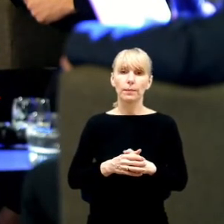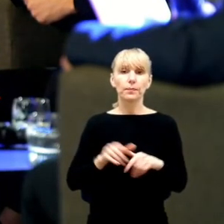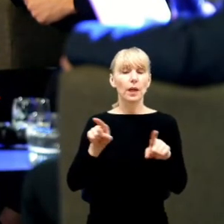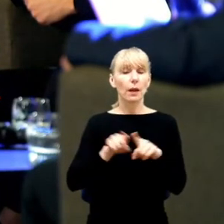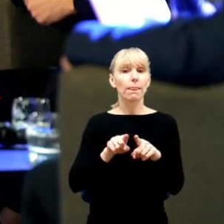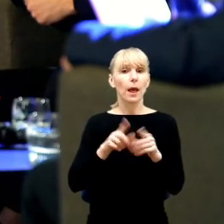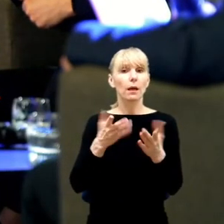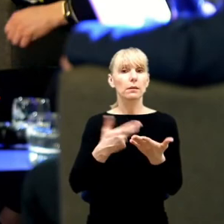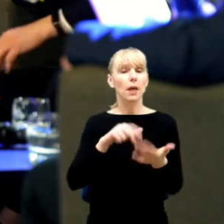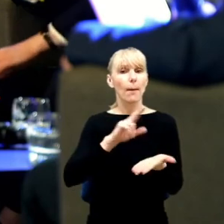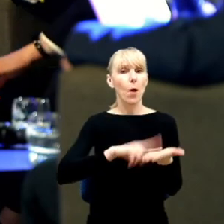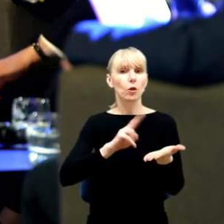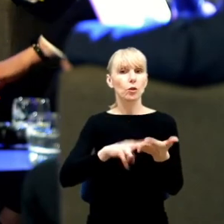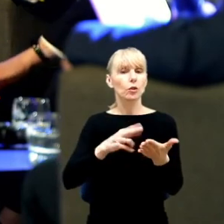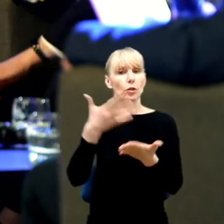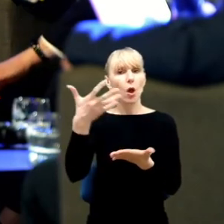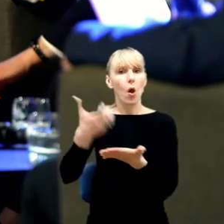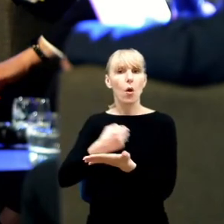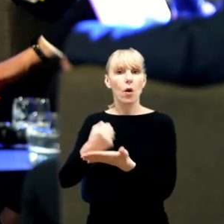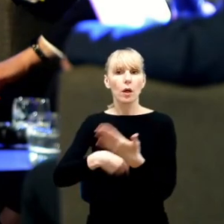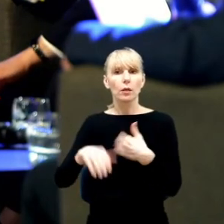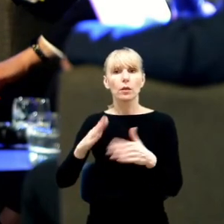ze społecznego budownictwa czynszowego.